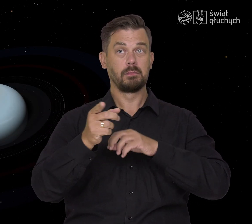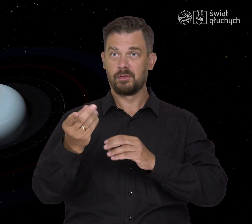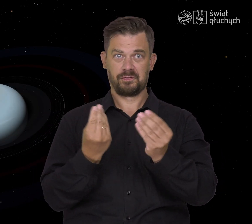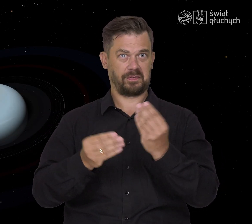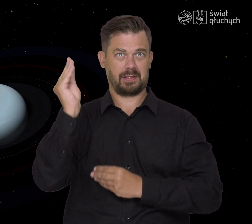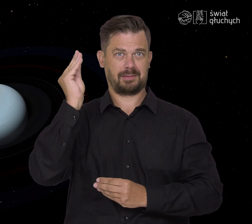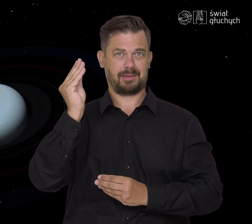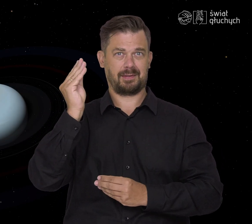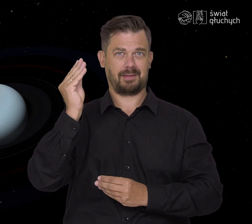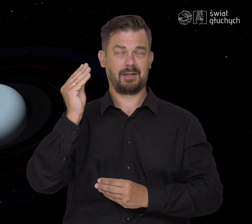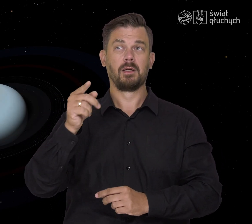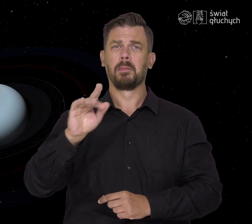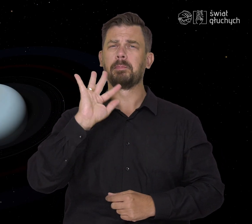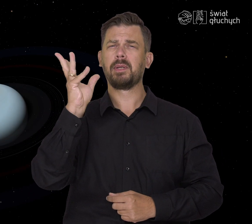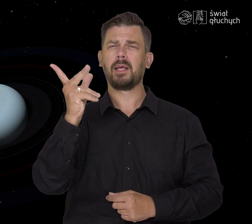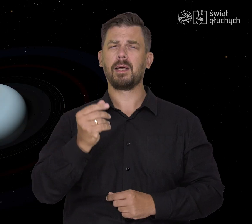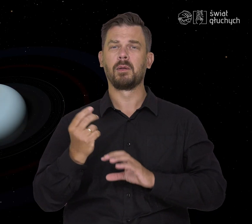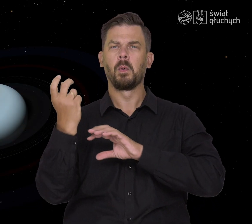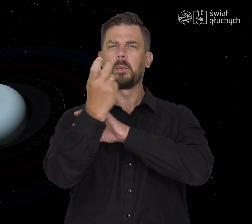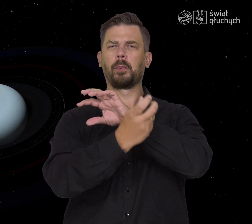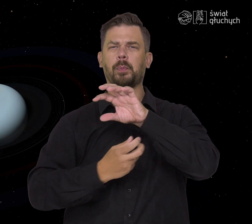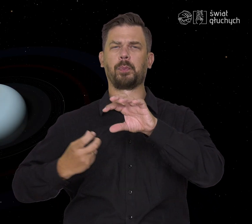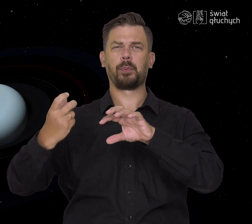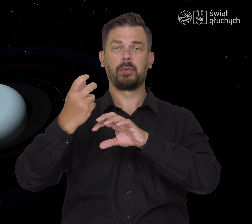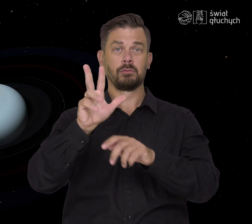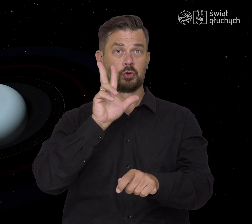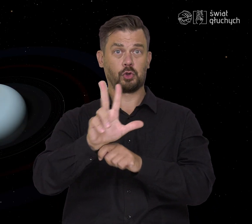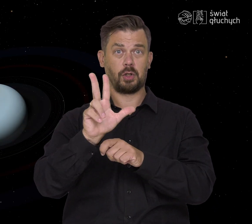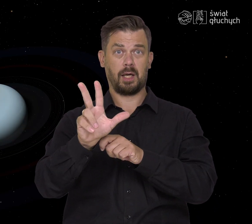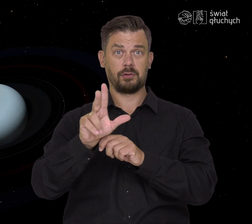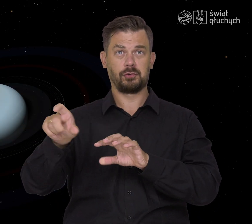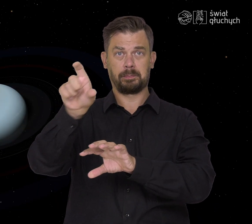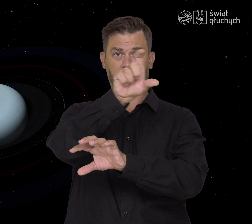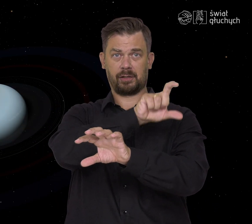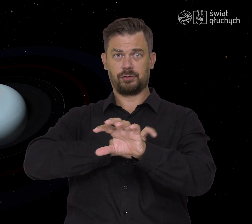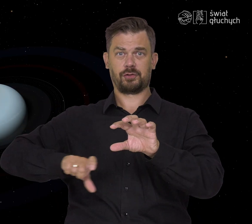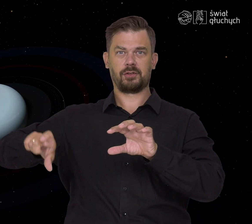Ale tymczasem ten błękitny olbrzym dumnie nosi układ aż 13 ukrytych pierścieni.